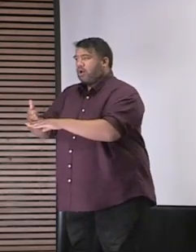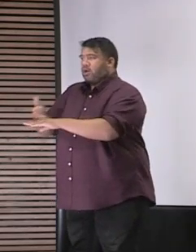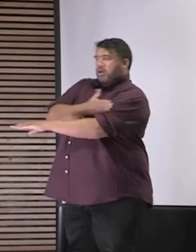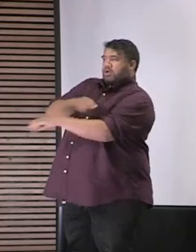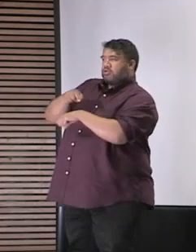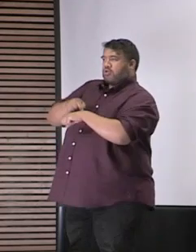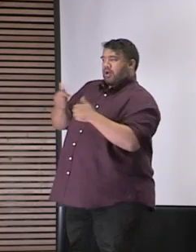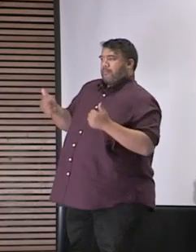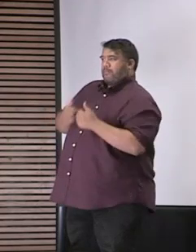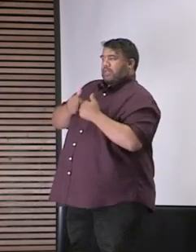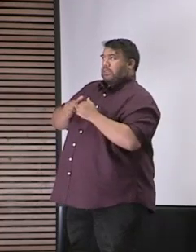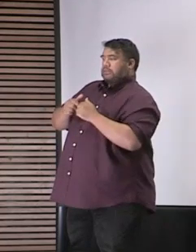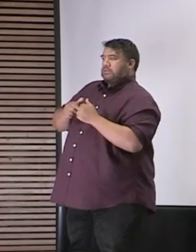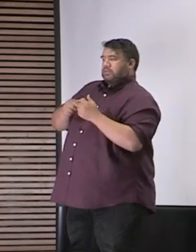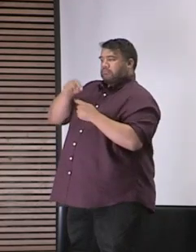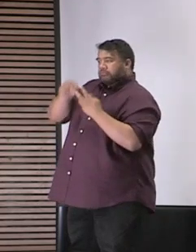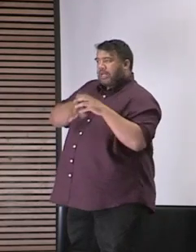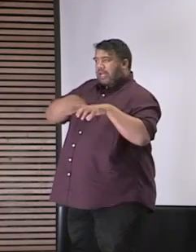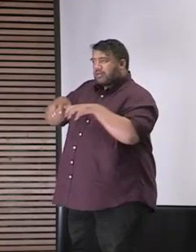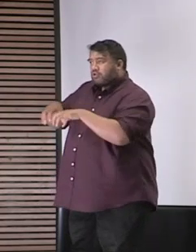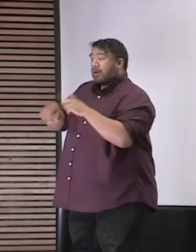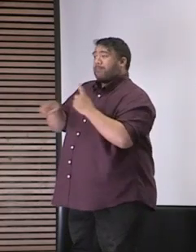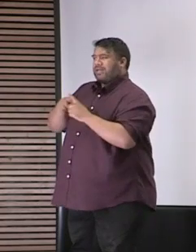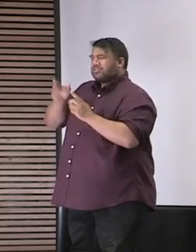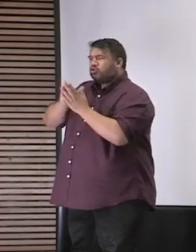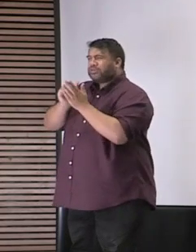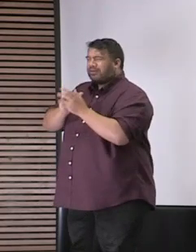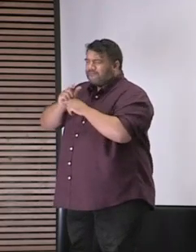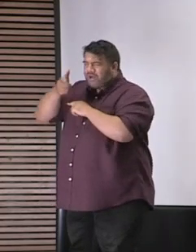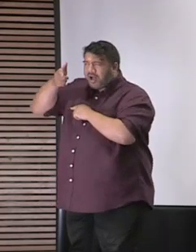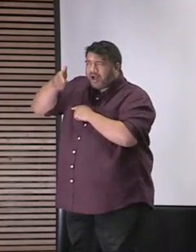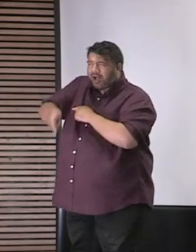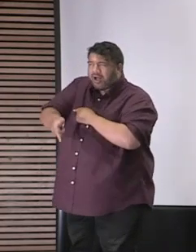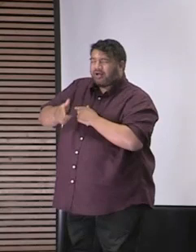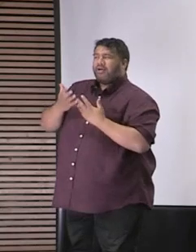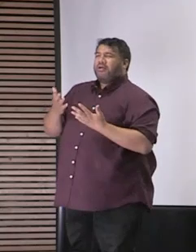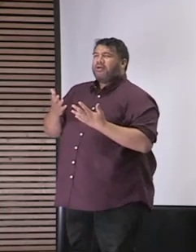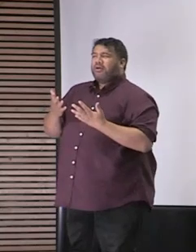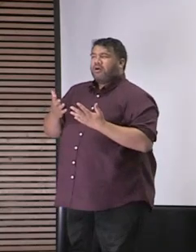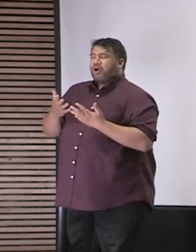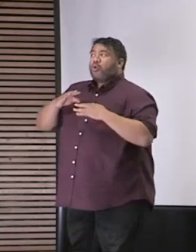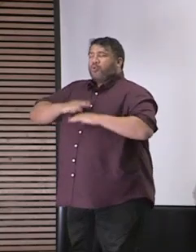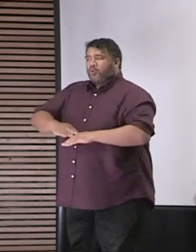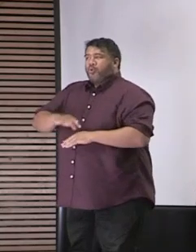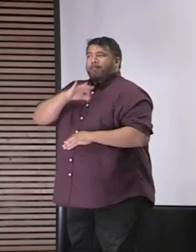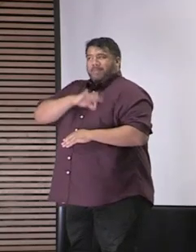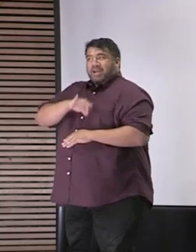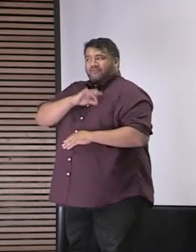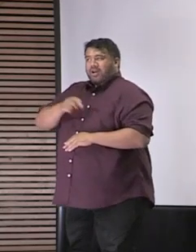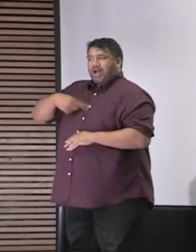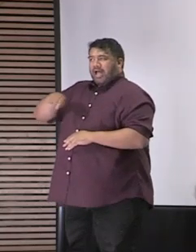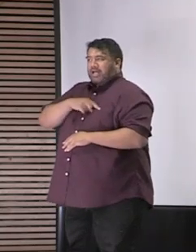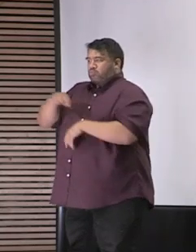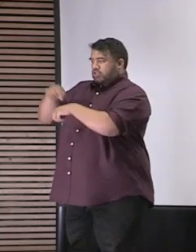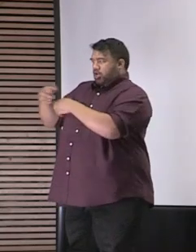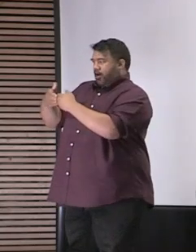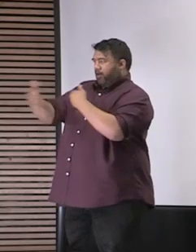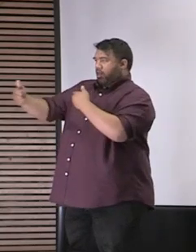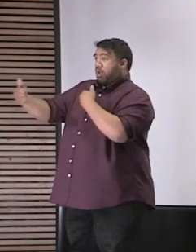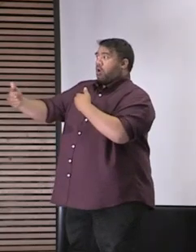de otros países comparables.